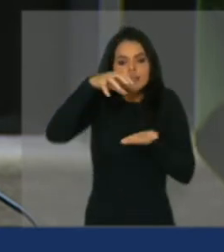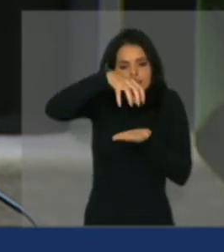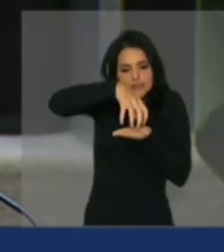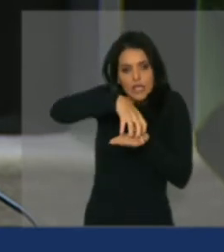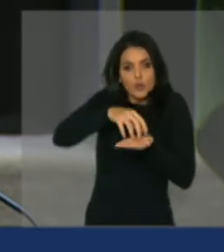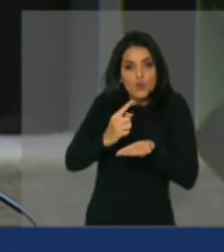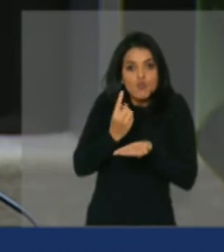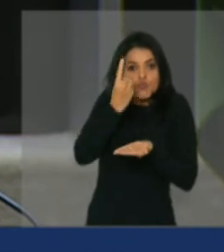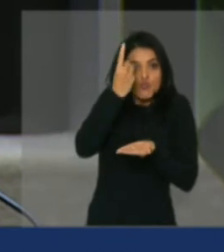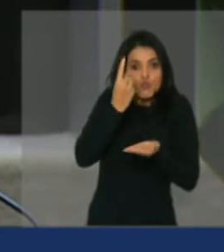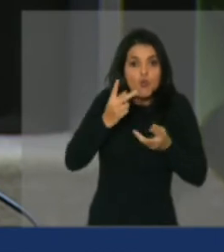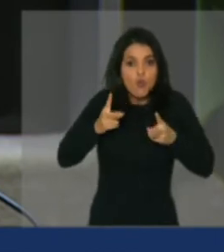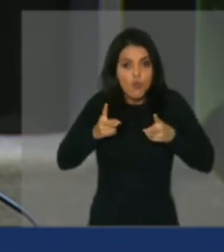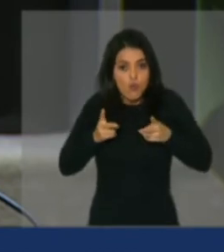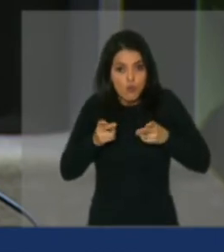DE ONCOLOGIA, E TAMBÉM, DE RADIOTERAPIA. E NAQUELE